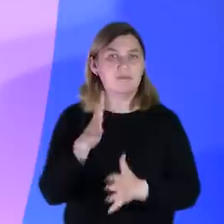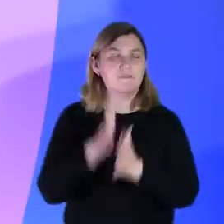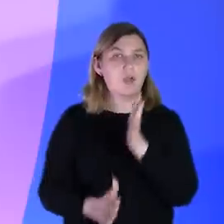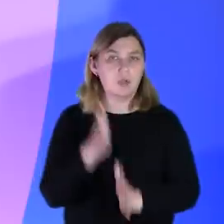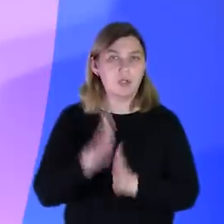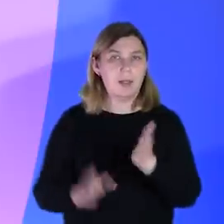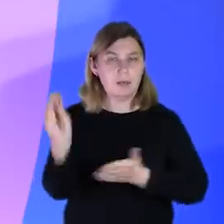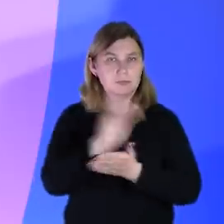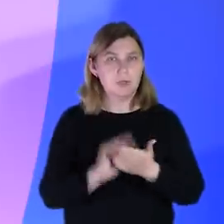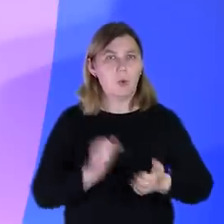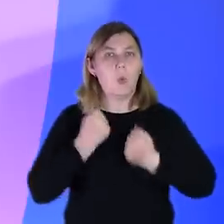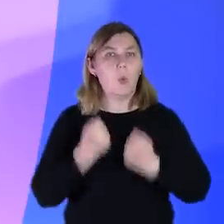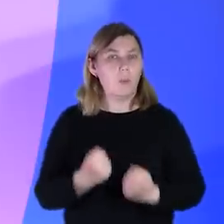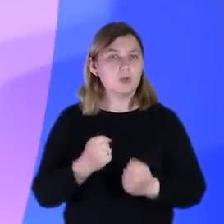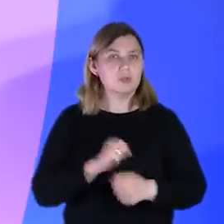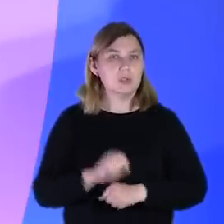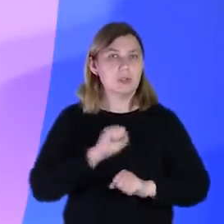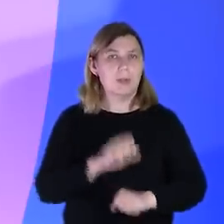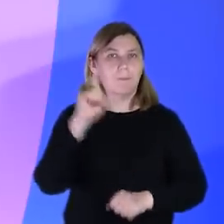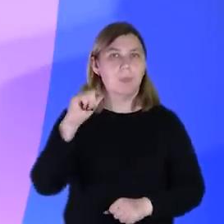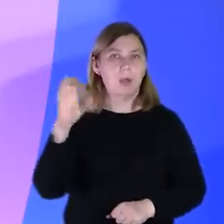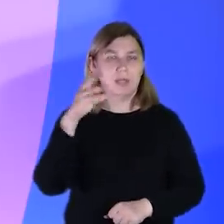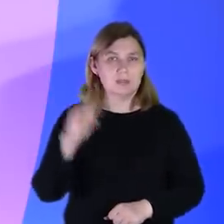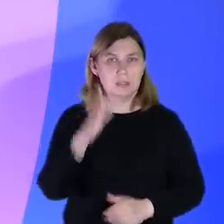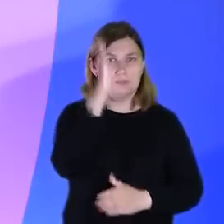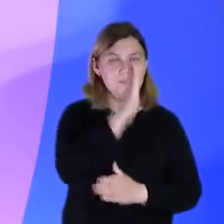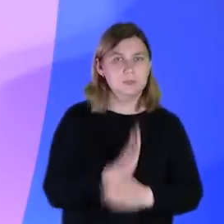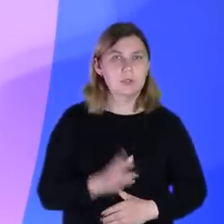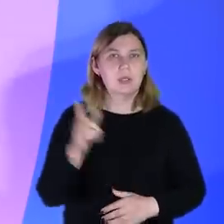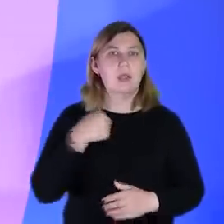opracowała plan umocnień Bastionu Polesie. Tutaj akurat będzie przydatna mapa...